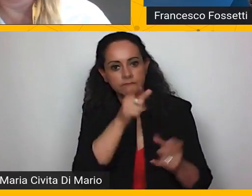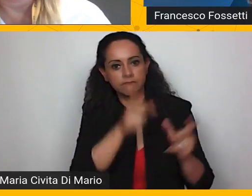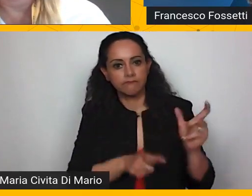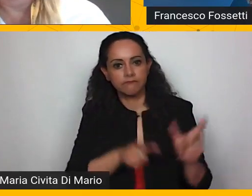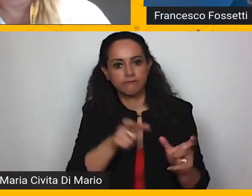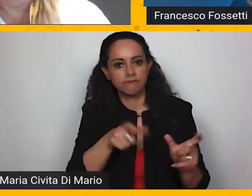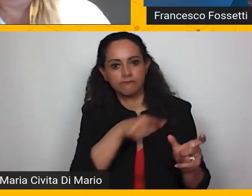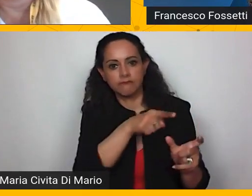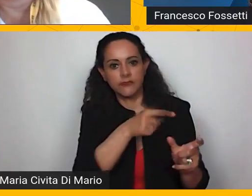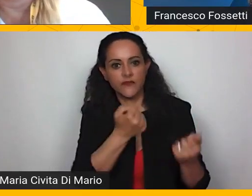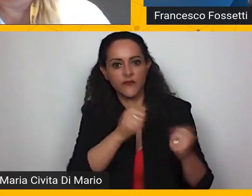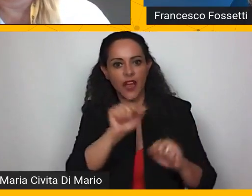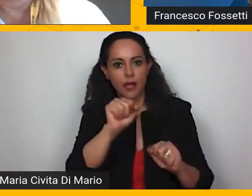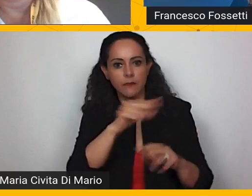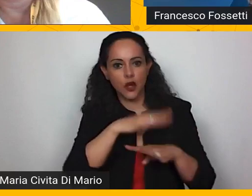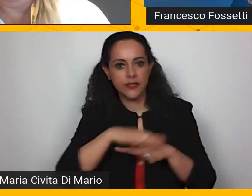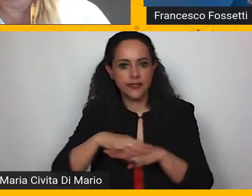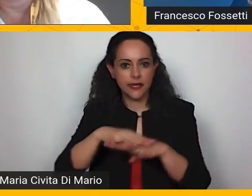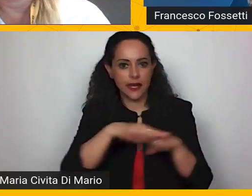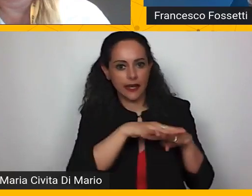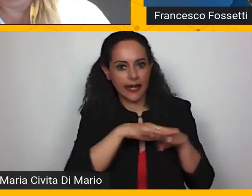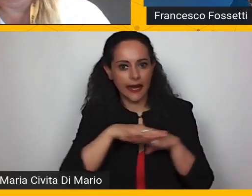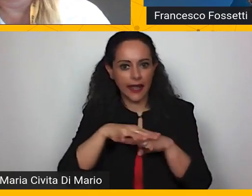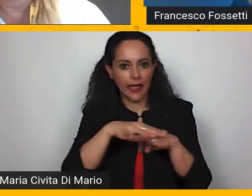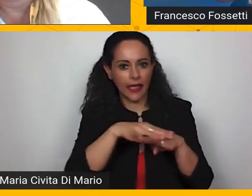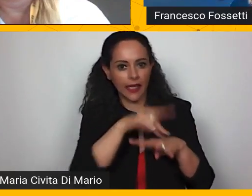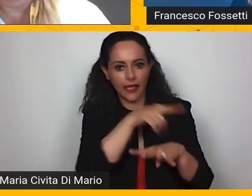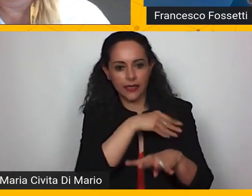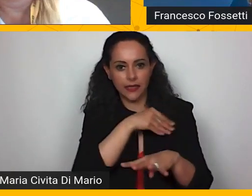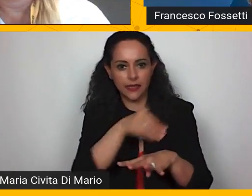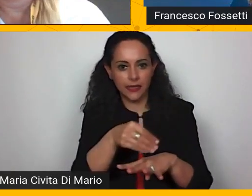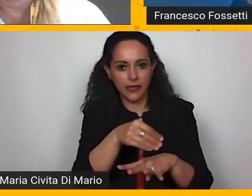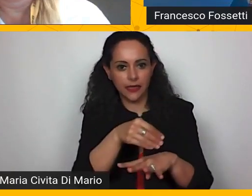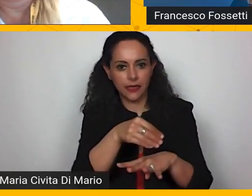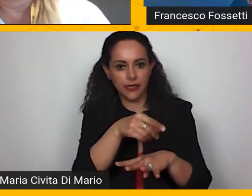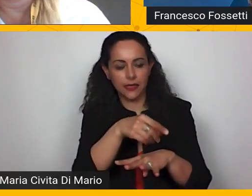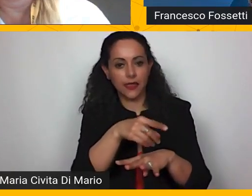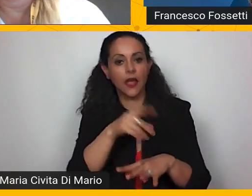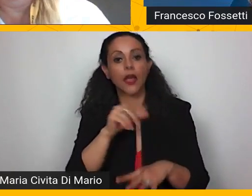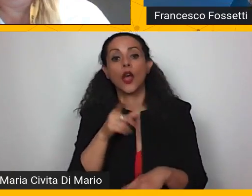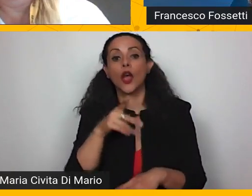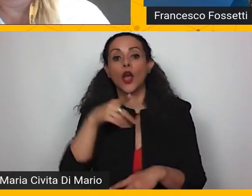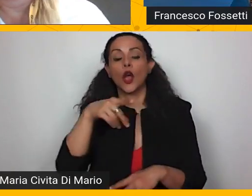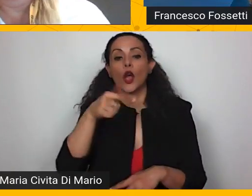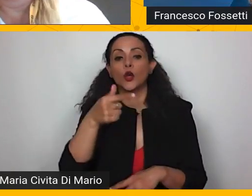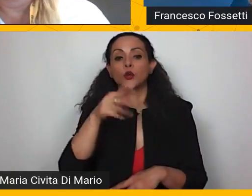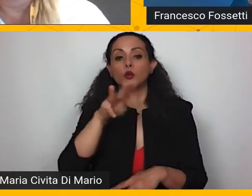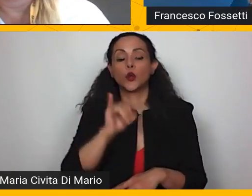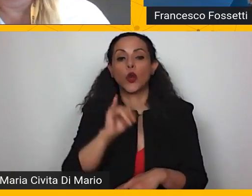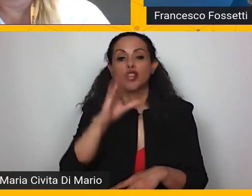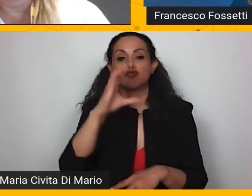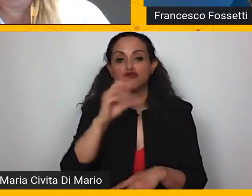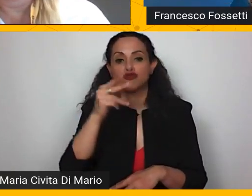miti in rete, cioè ci sono tanti pro player eh che vengono